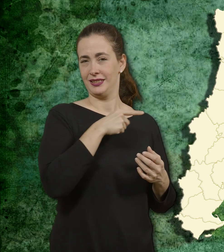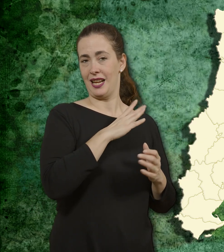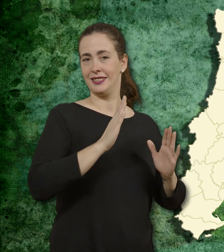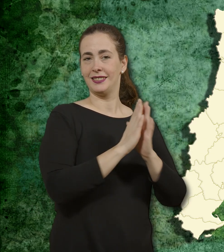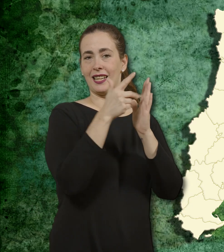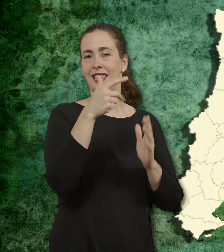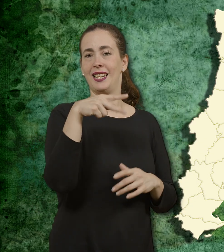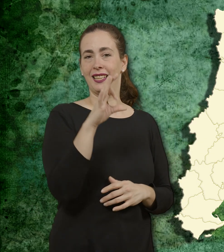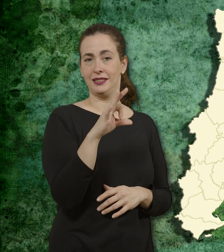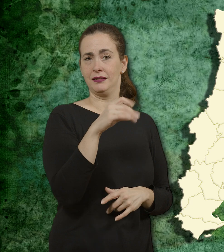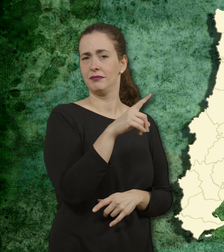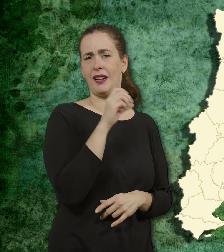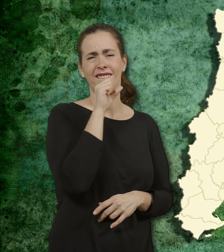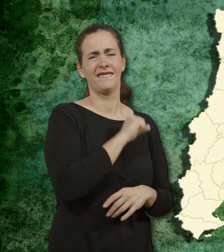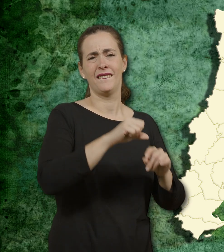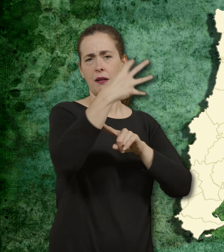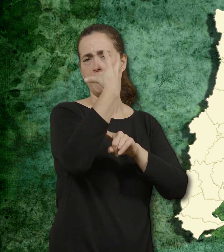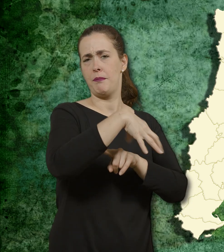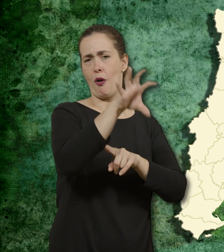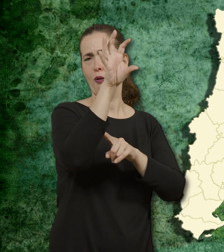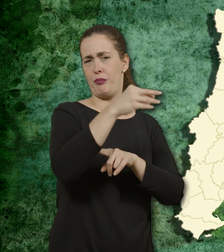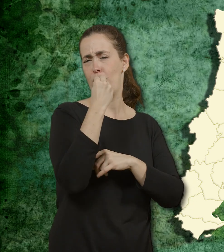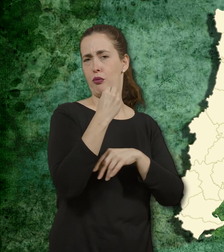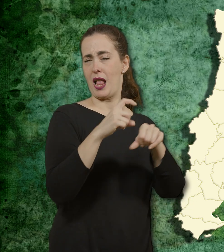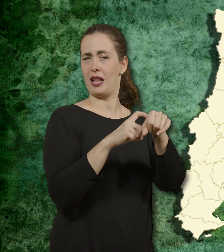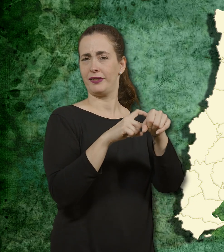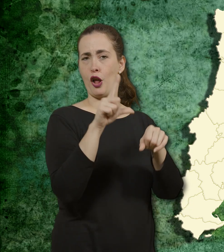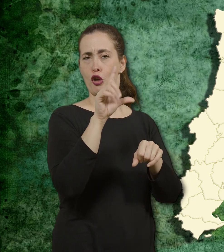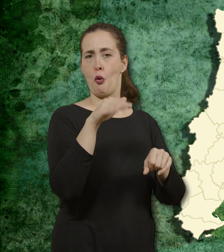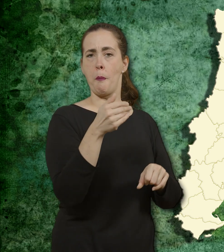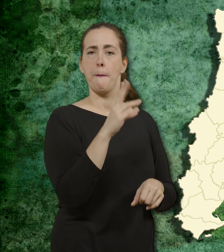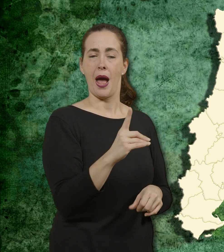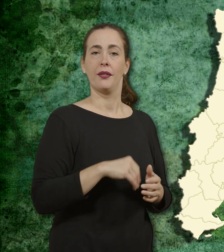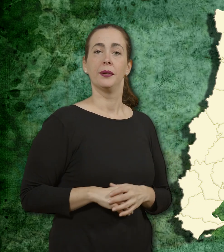Destacat: L'església parroquial de Sant Genís, amb el magnífic campanar d'estil llombard